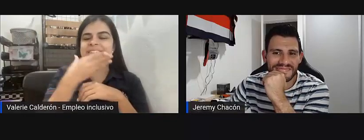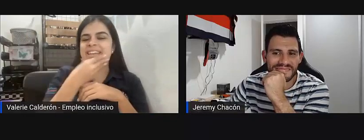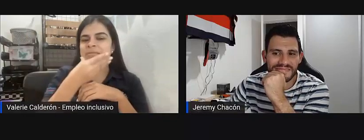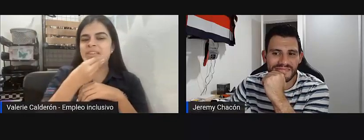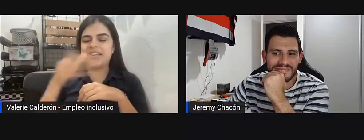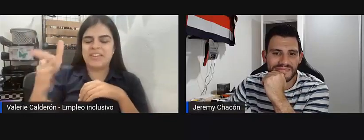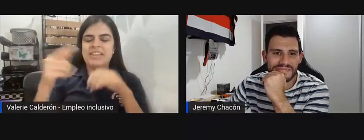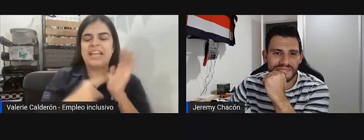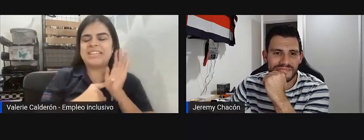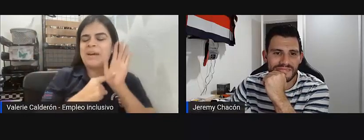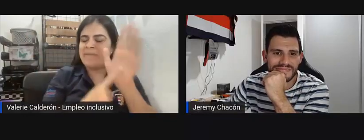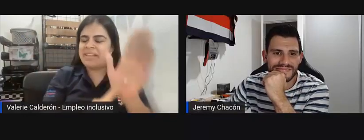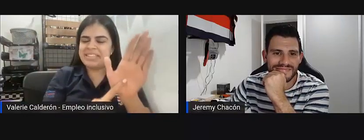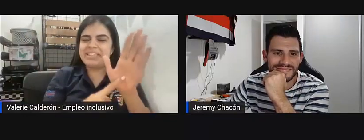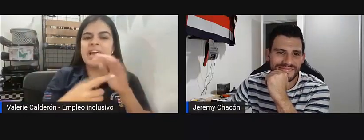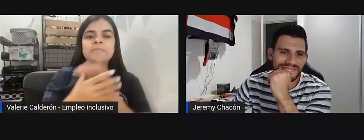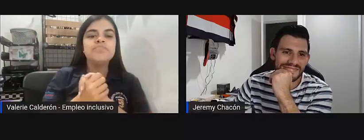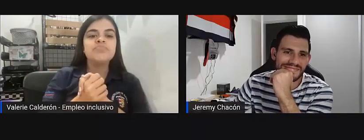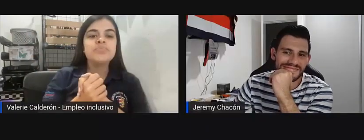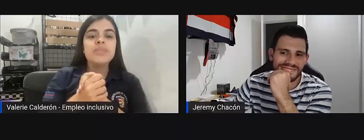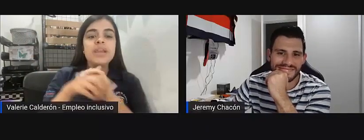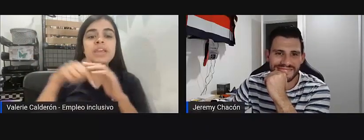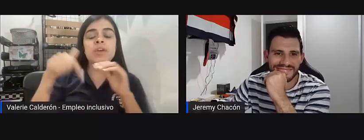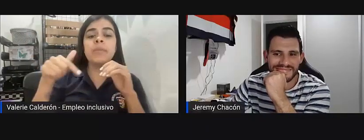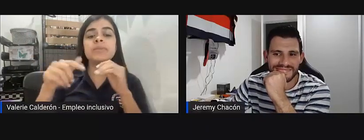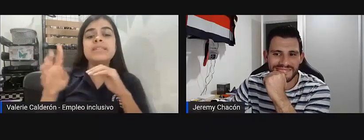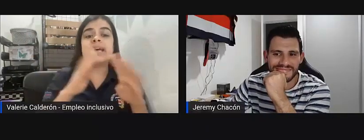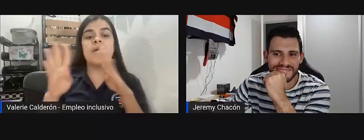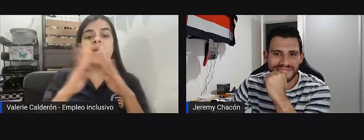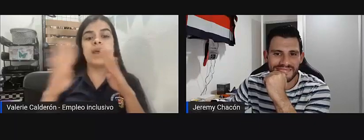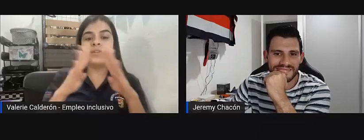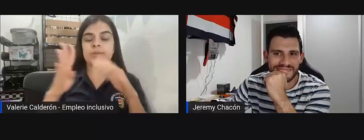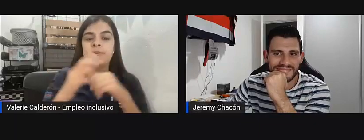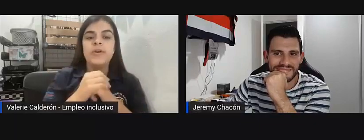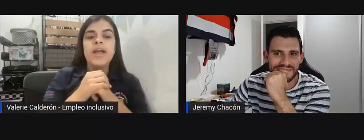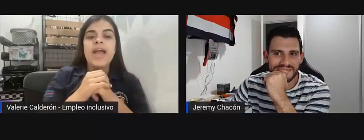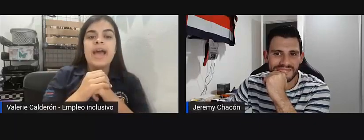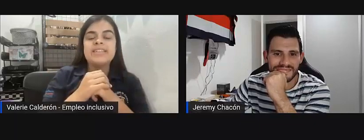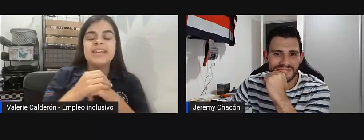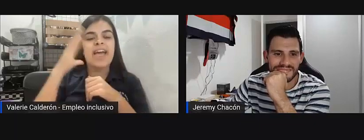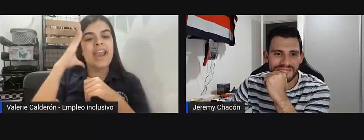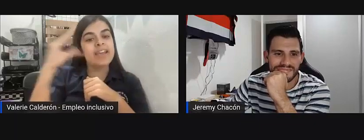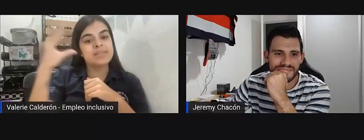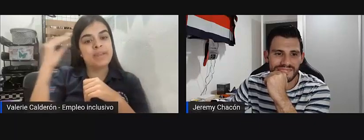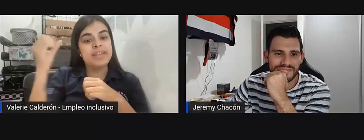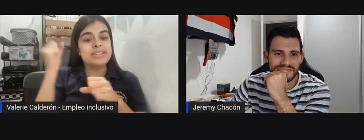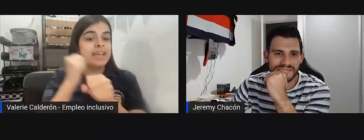es Jeremy ya ahorita él se va a presentar y hoy vamos a estar hablando acerca de la experiencia